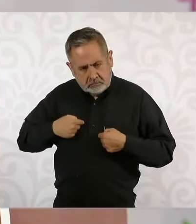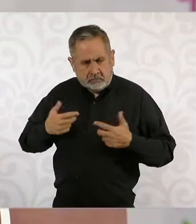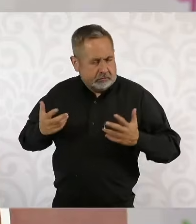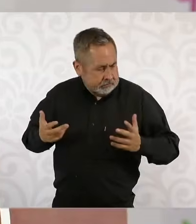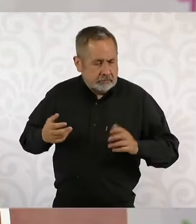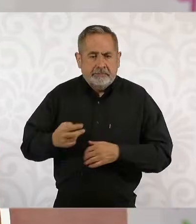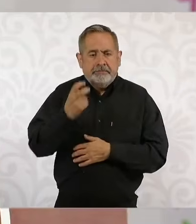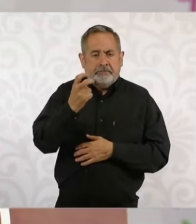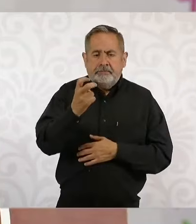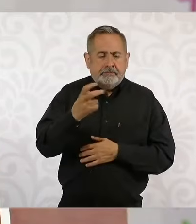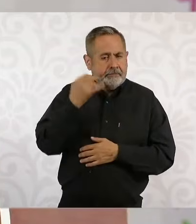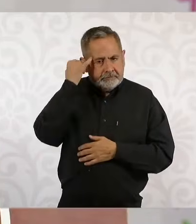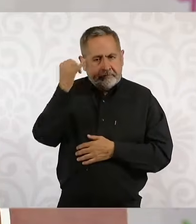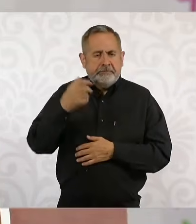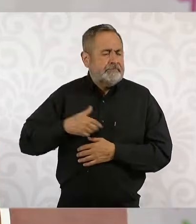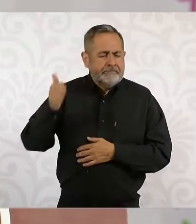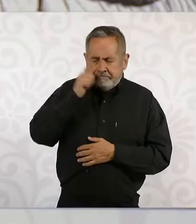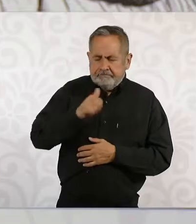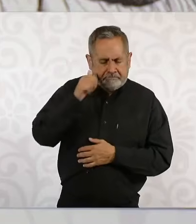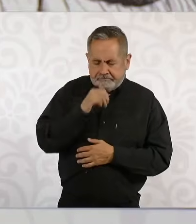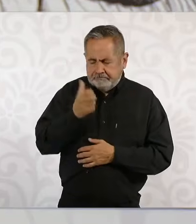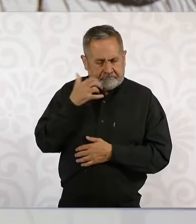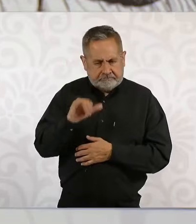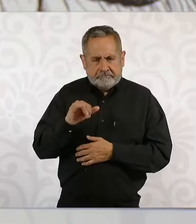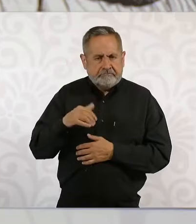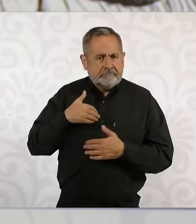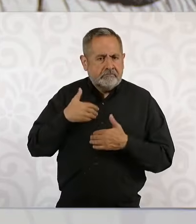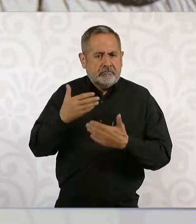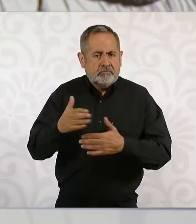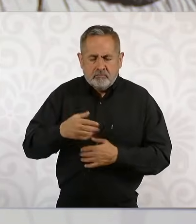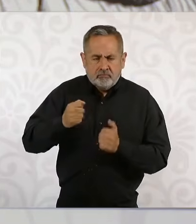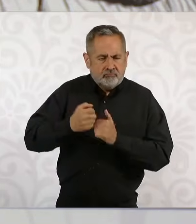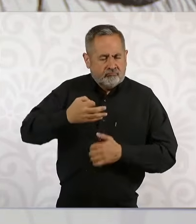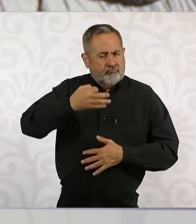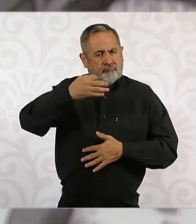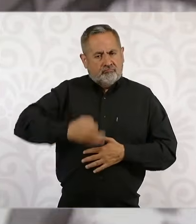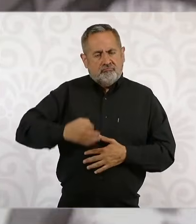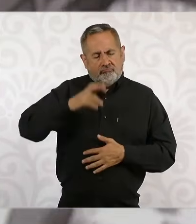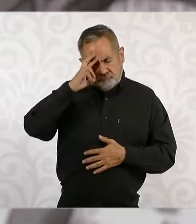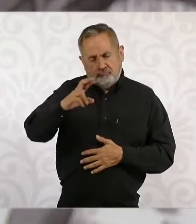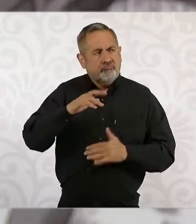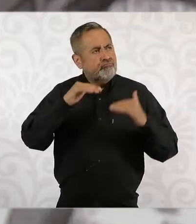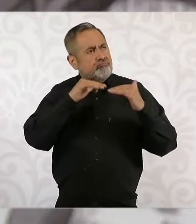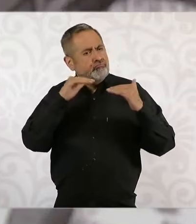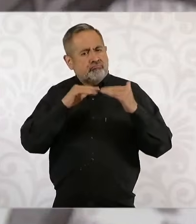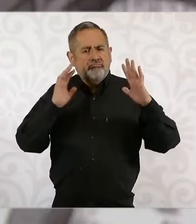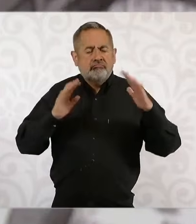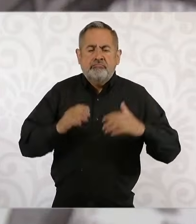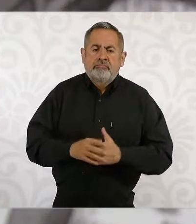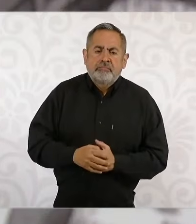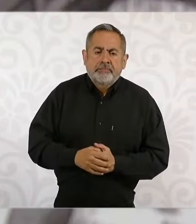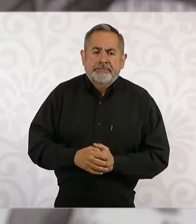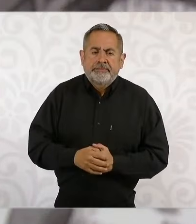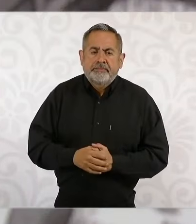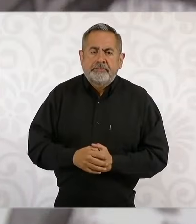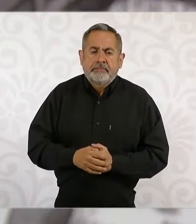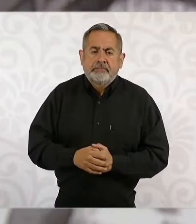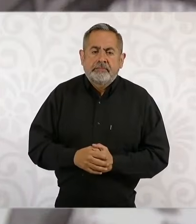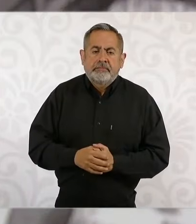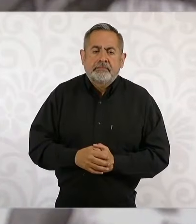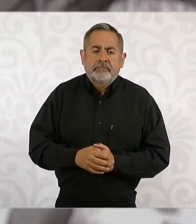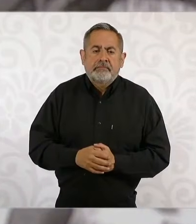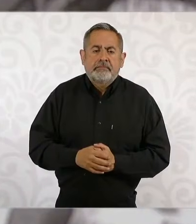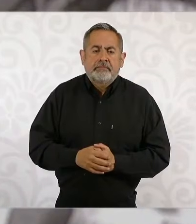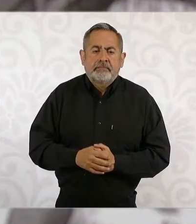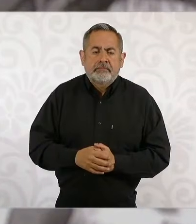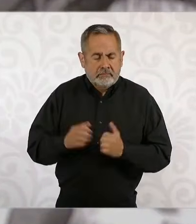esa es nuestra posición y siempre va a ser nuestra posición esa, con dignidad, con eh la dignidad que